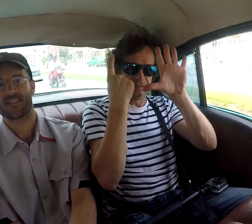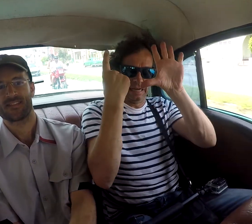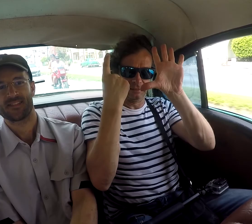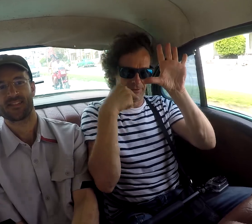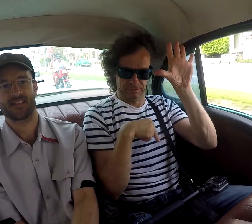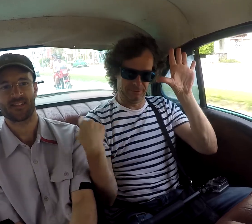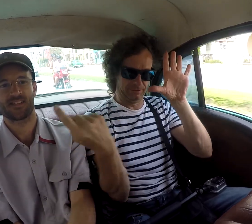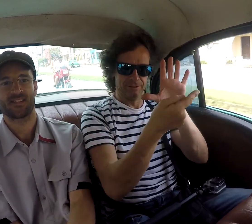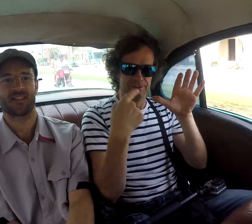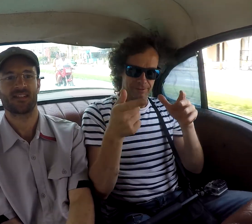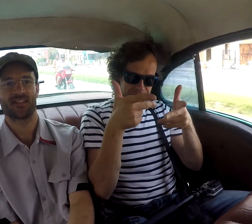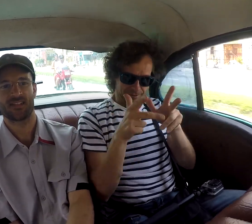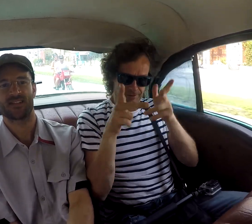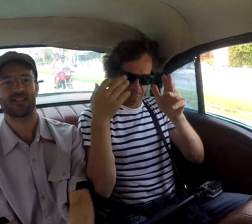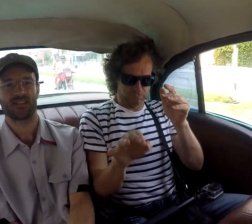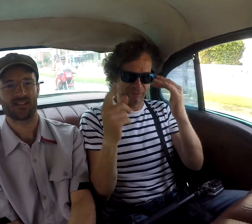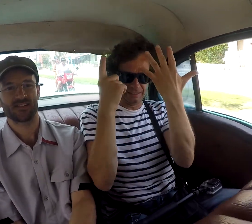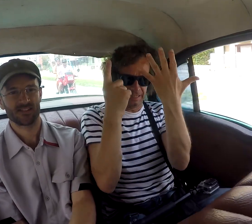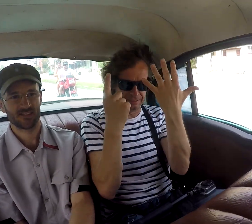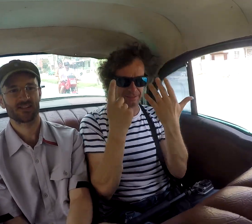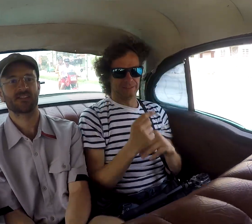Sí, aquí hay asientos para 6 plazas